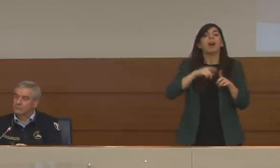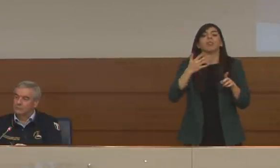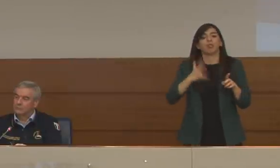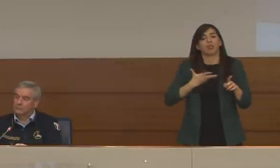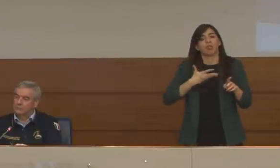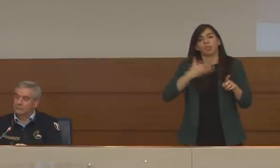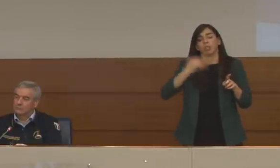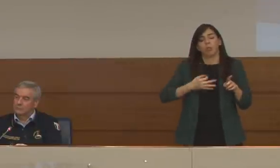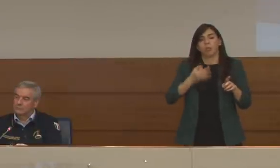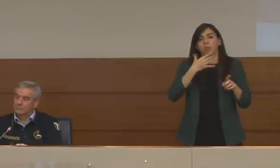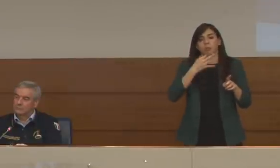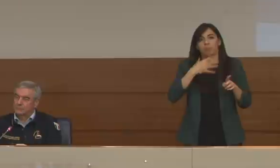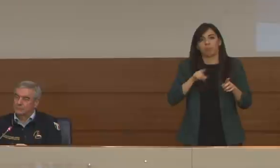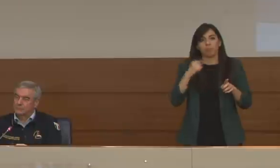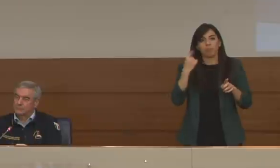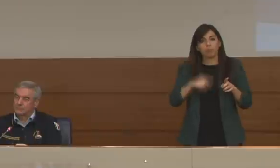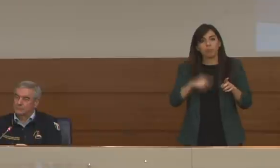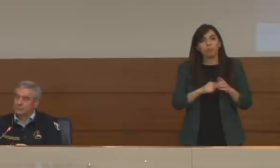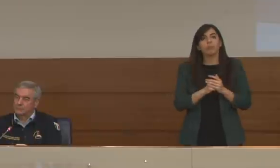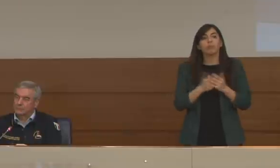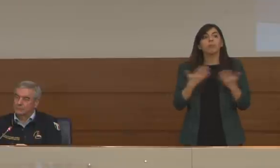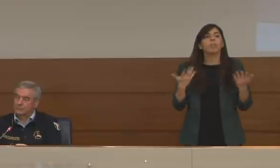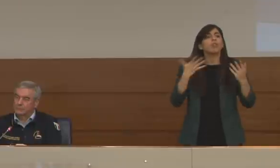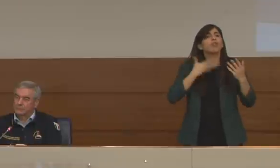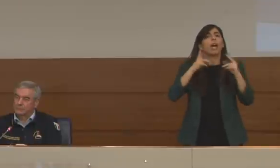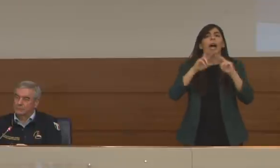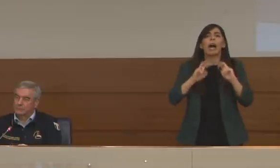Ci sono analisi in corso, non solo nel nostro paese ma a livello